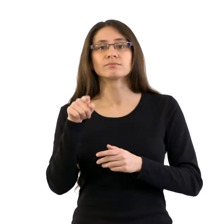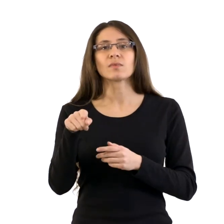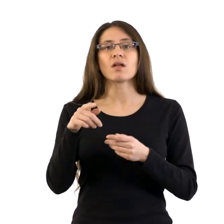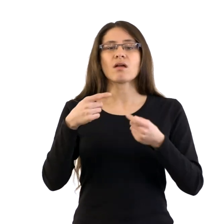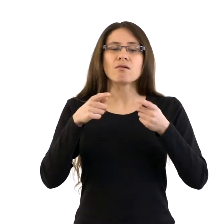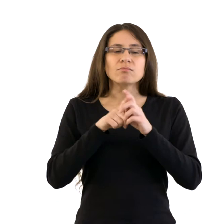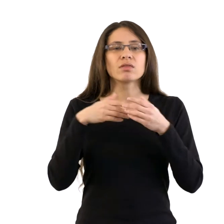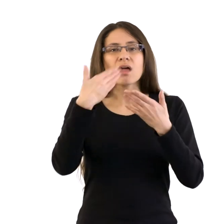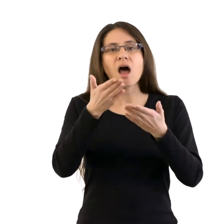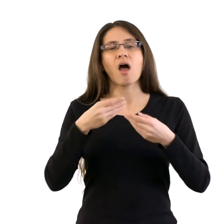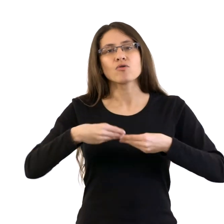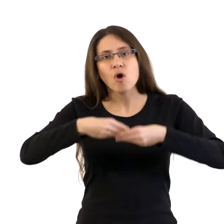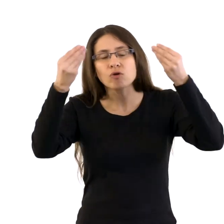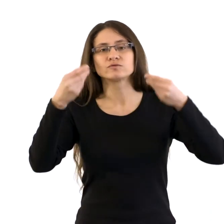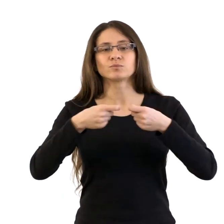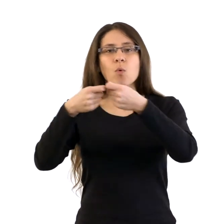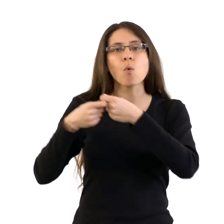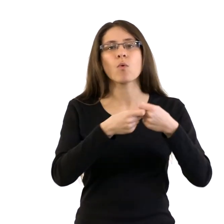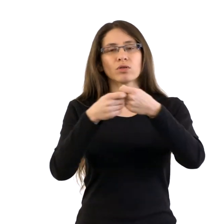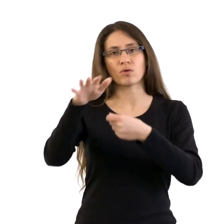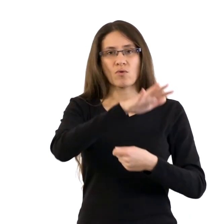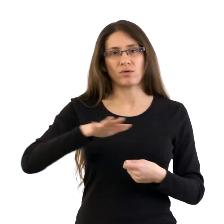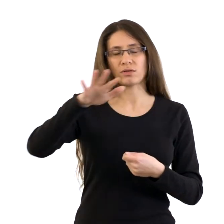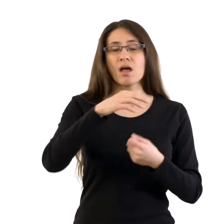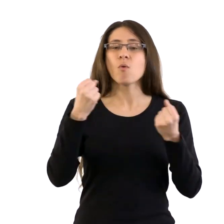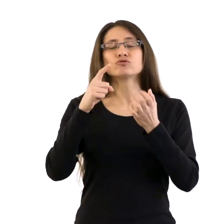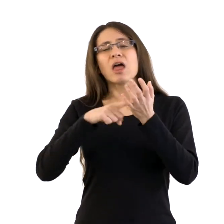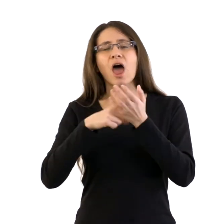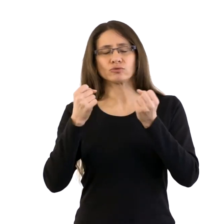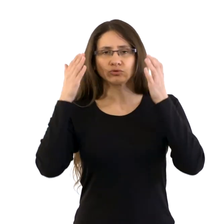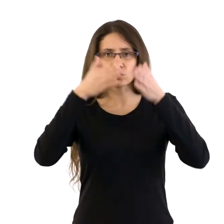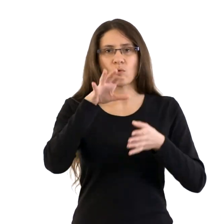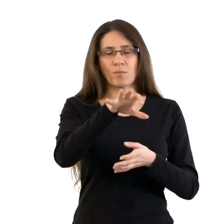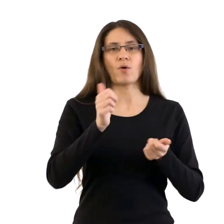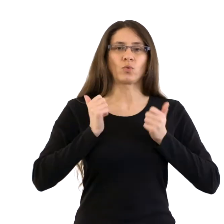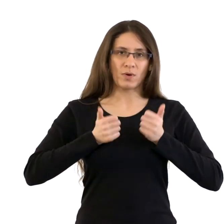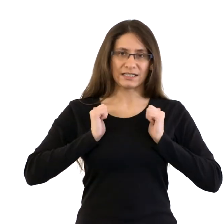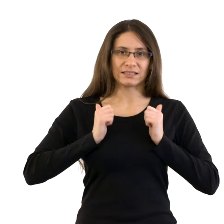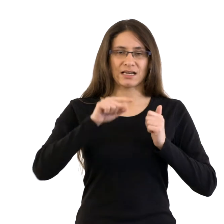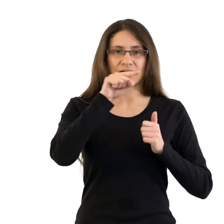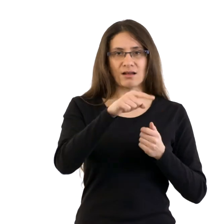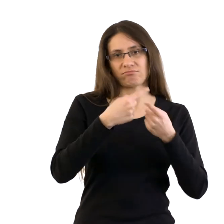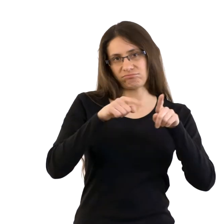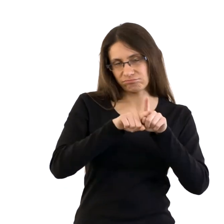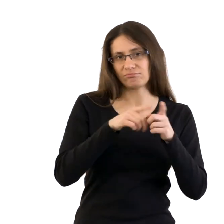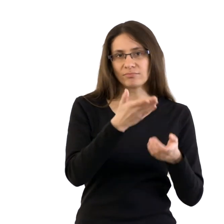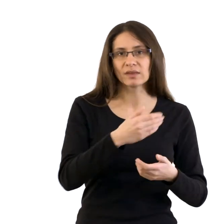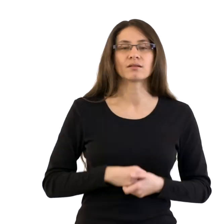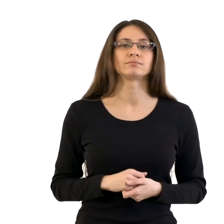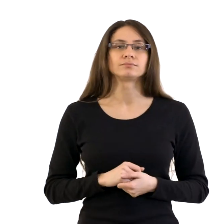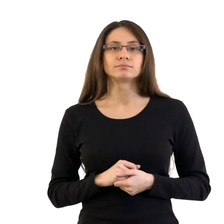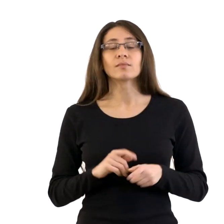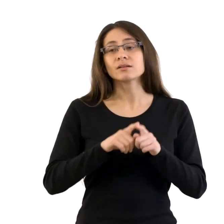Usługi w celu rozwoju wspólnot lokalnych – najczęściej są to usługi w sektorze turystyki lokalnej